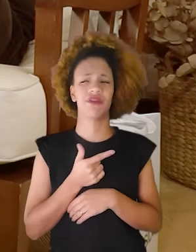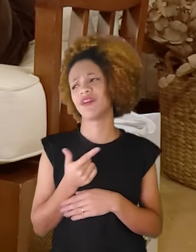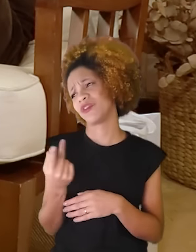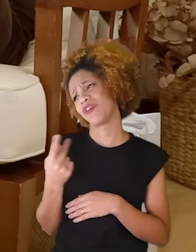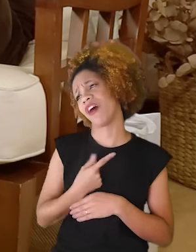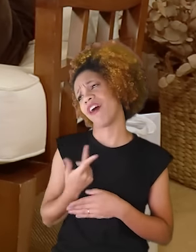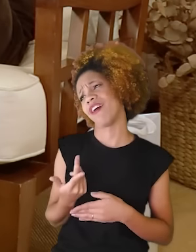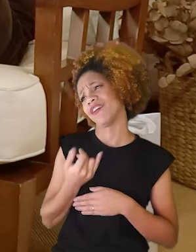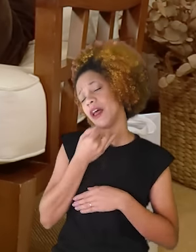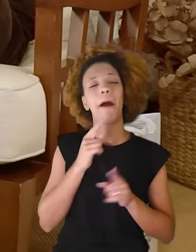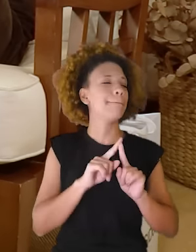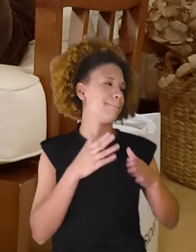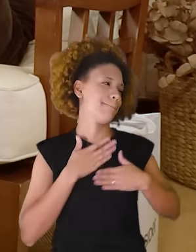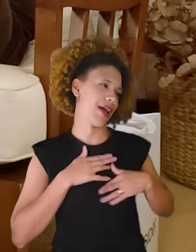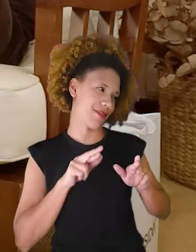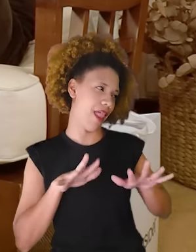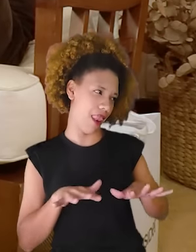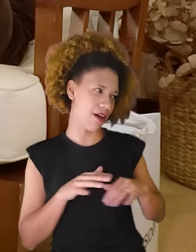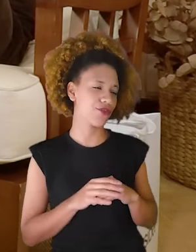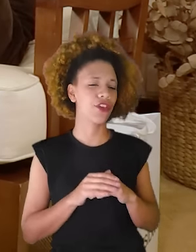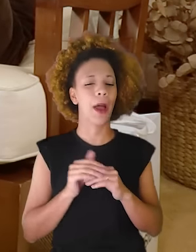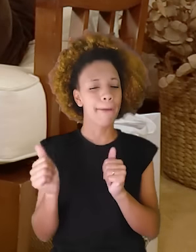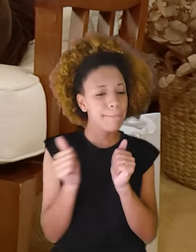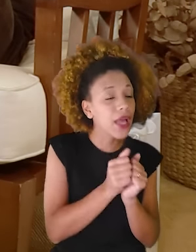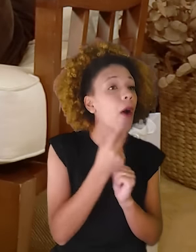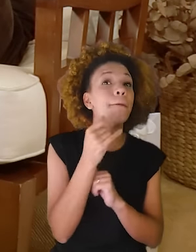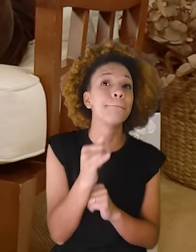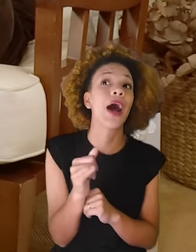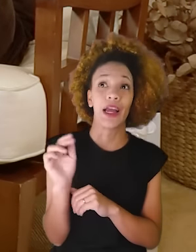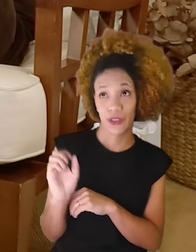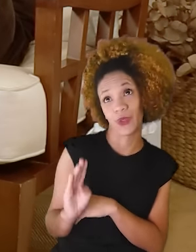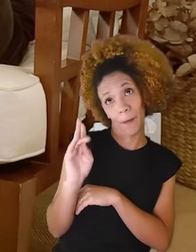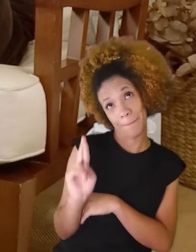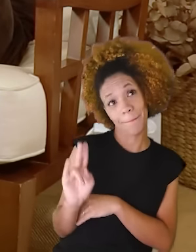para mim não cara não mas você mas relaxa você vai pegar teu pai meu pai é no bar pronto você